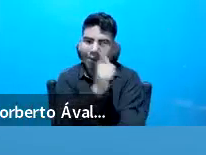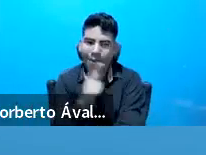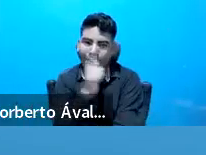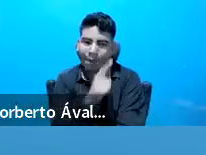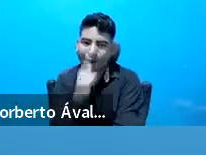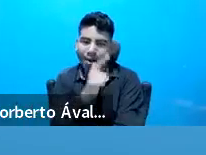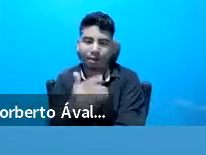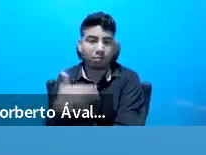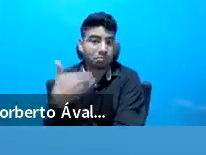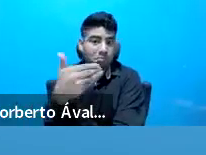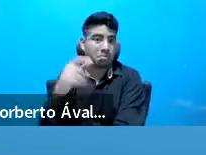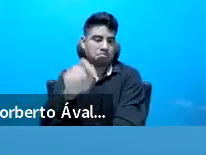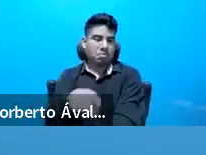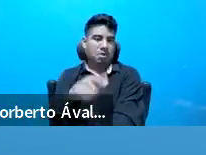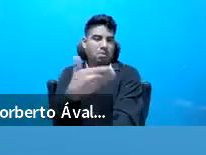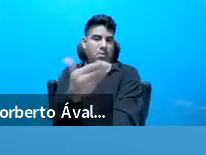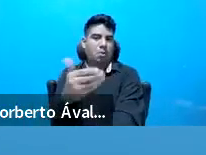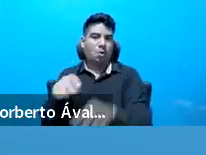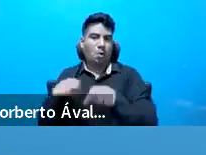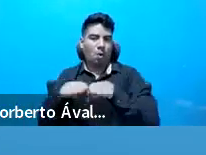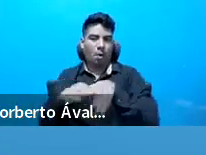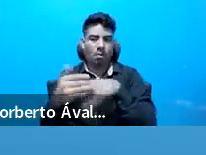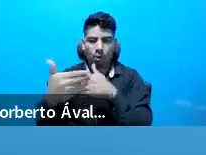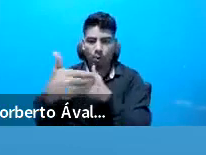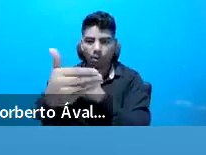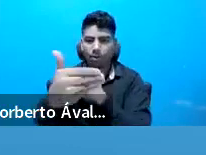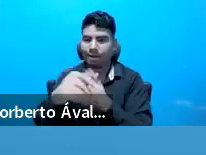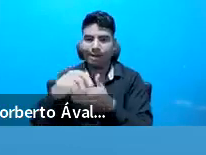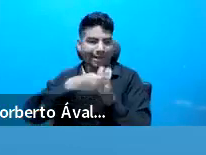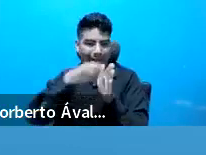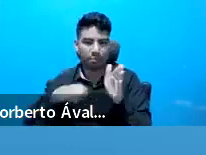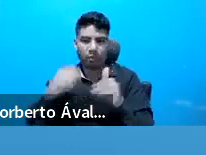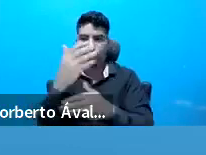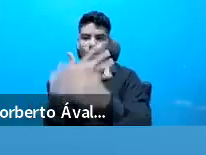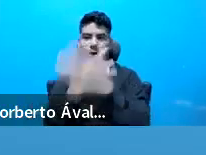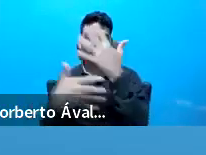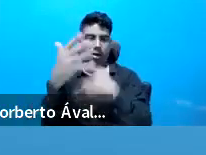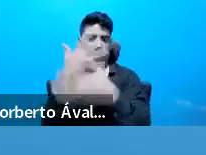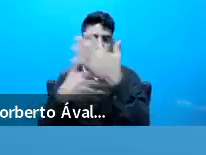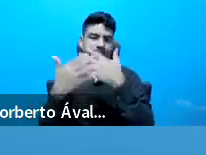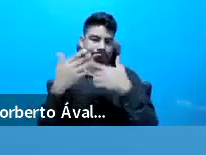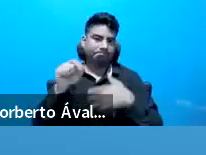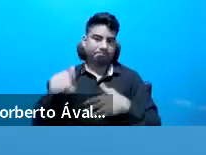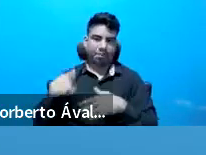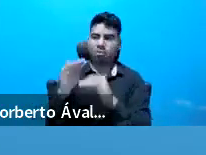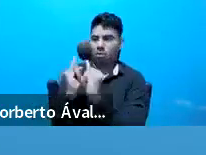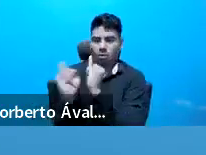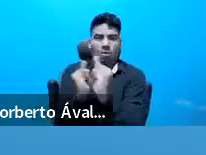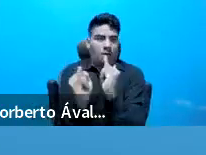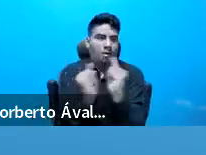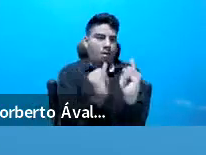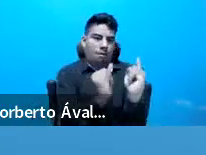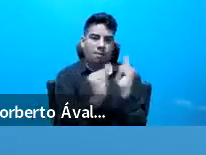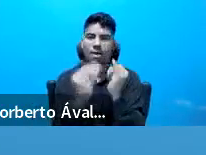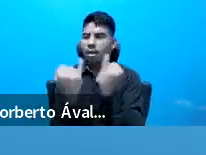mente extendida , hay algunas otras algunos algunas otras algunos otros componentes en las lemas de Saint de Señas. Los intérpretes